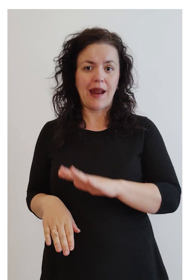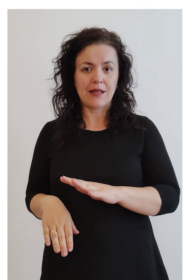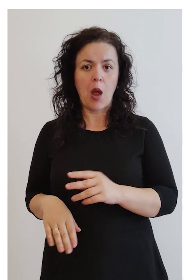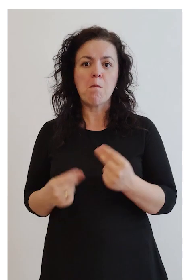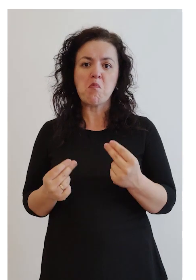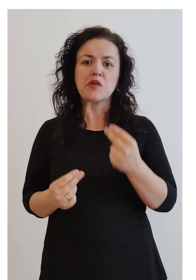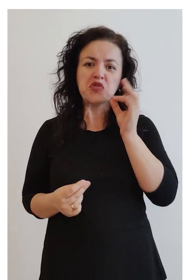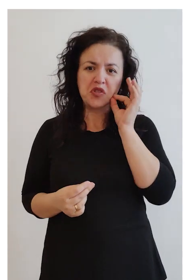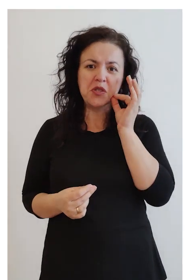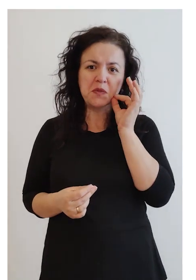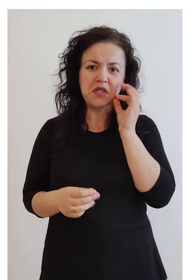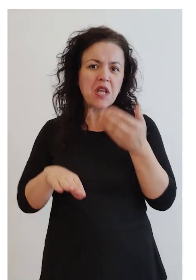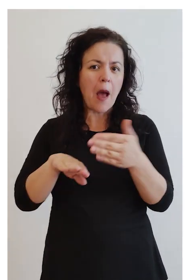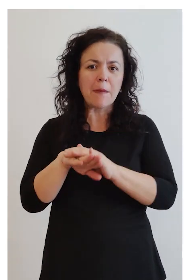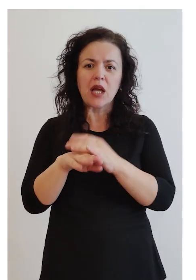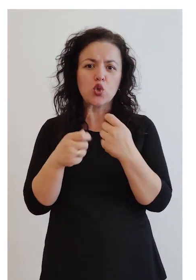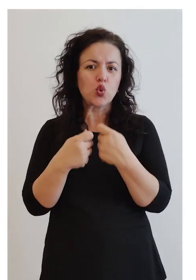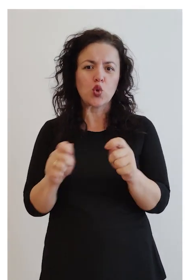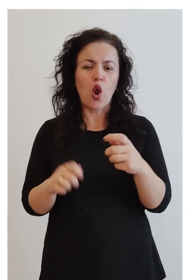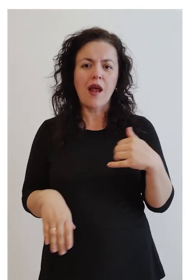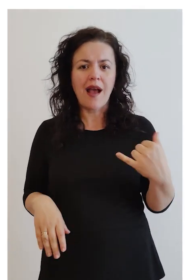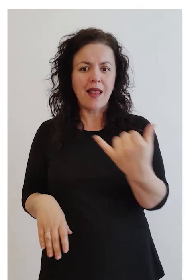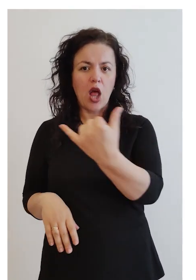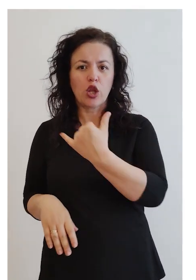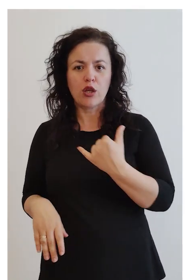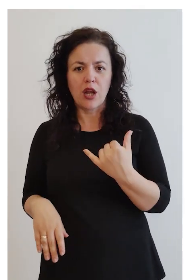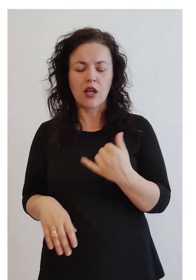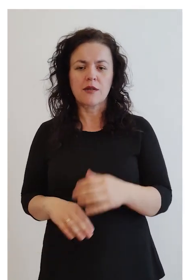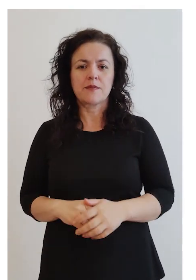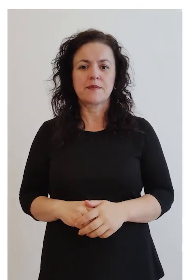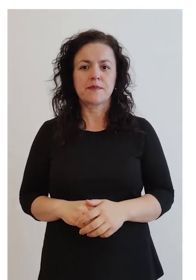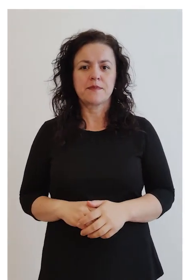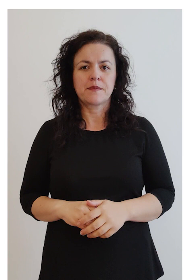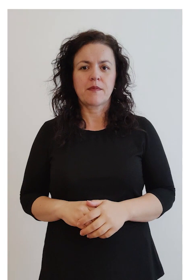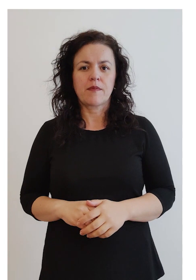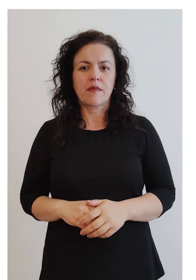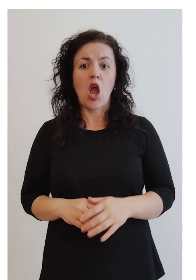Consultați-vă în prealabil cu medicul dumneavoastră dacă aveți afecțiuni preexistente.